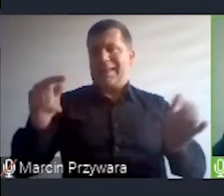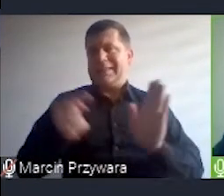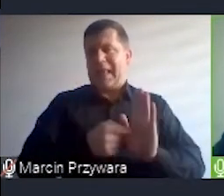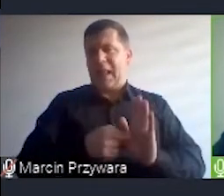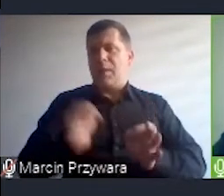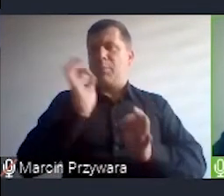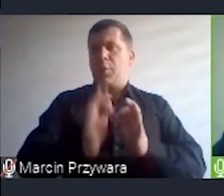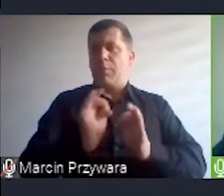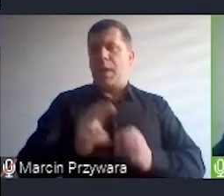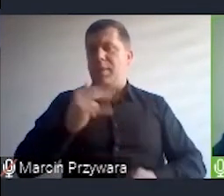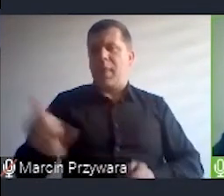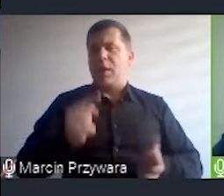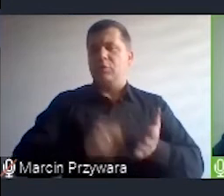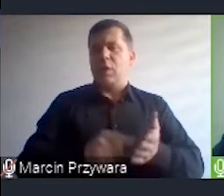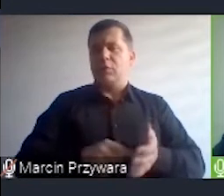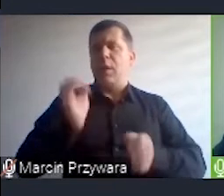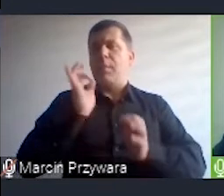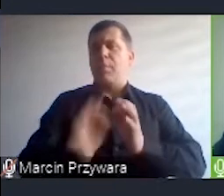Najczęściej proporcja czasu.